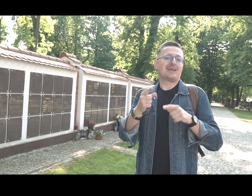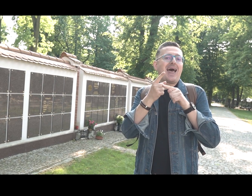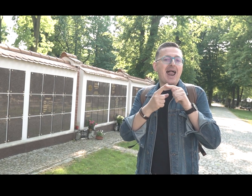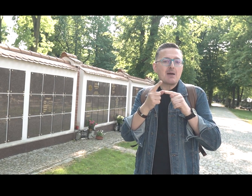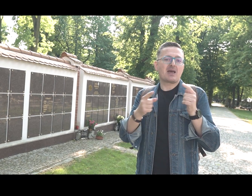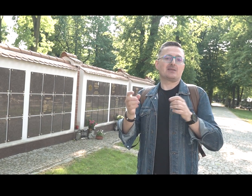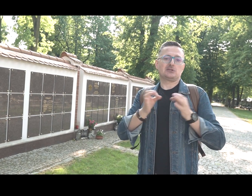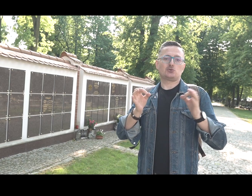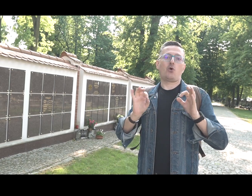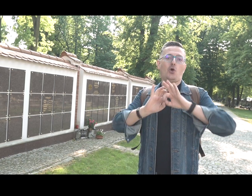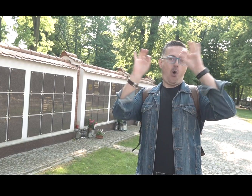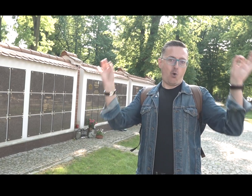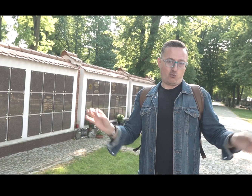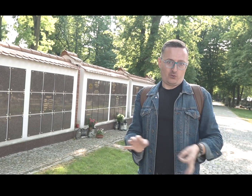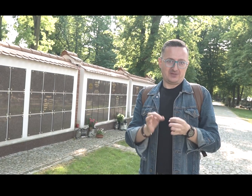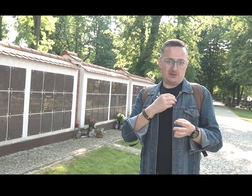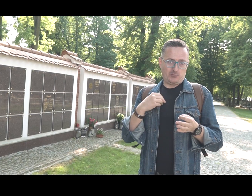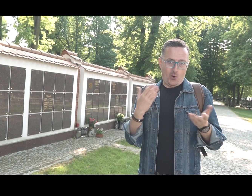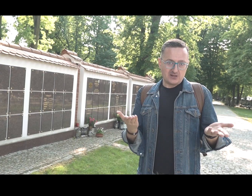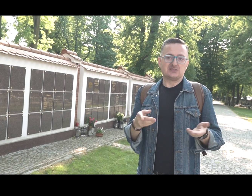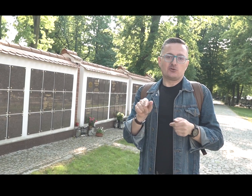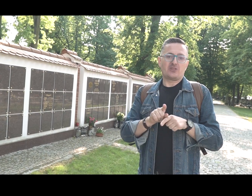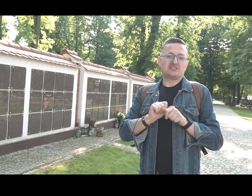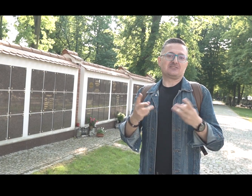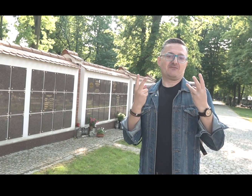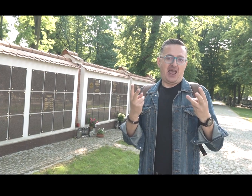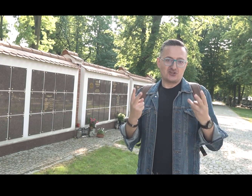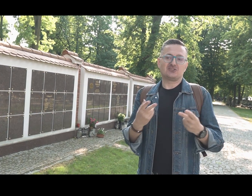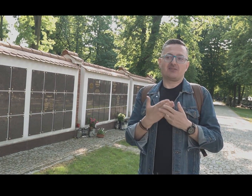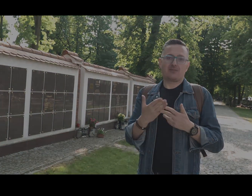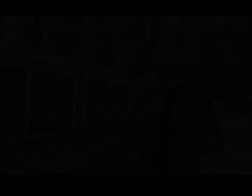jest elementem historii ogólnej Polaków, Polski. Dlatego też takie spacery są bardzo ważne.